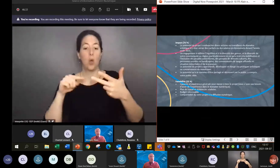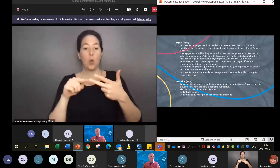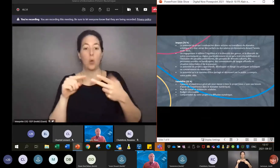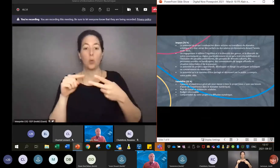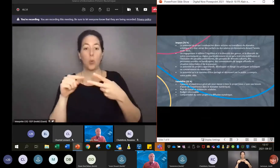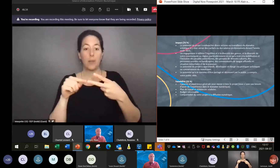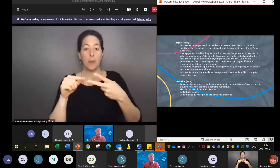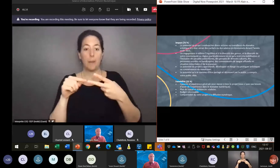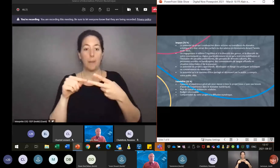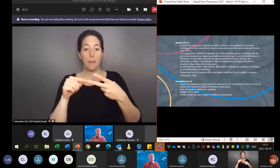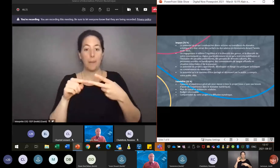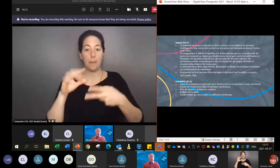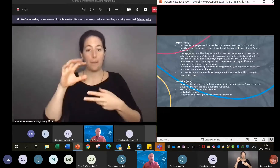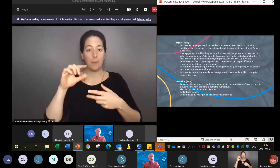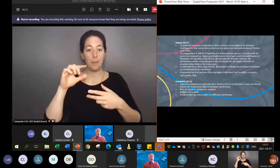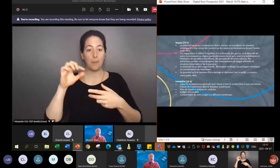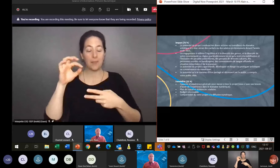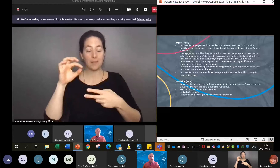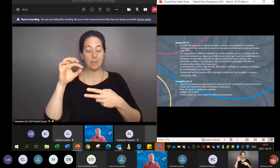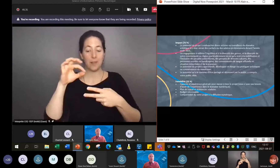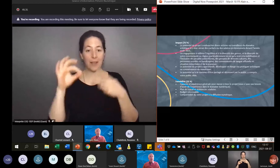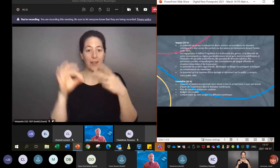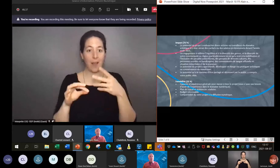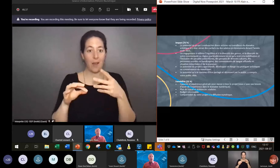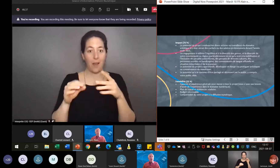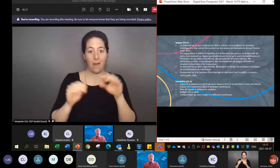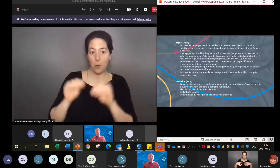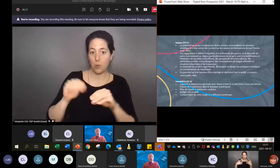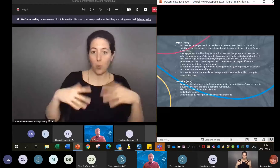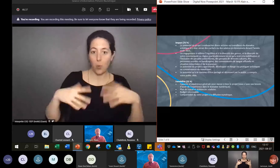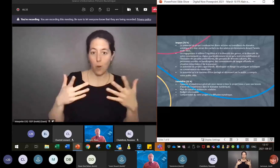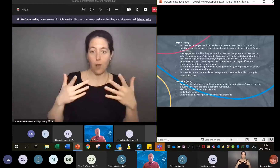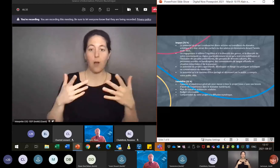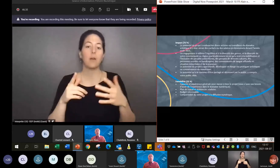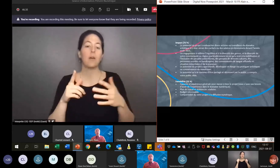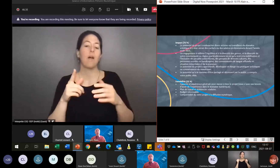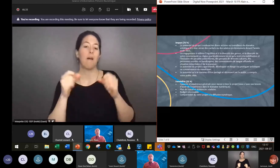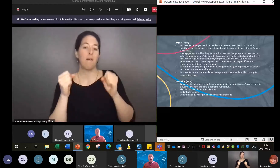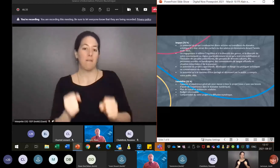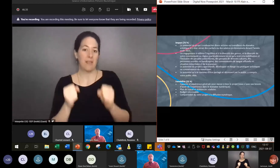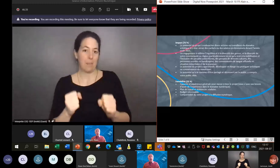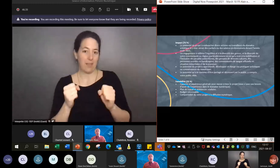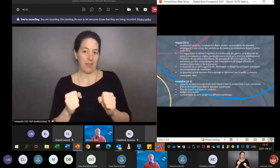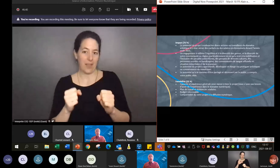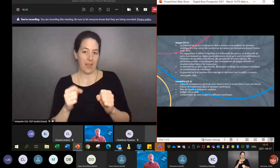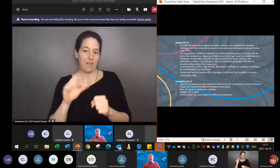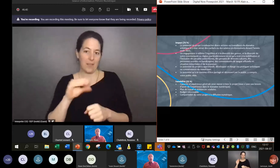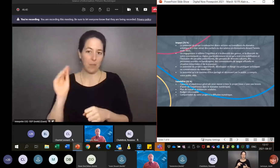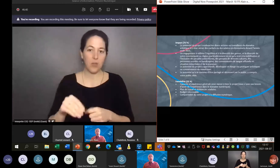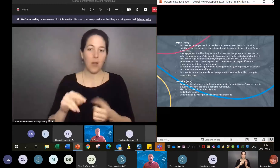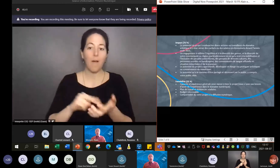faisabilité. Donc c’est la capacité et l’expérience générale pour mener à bien le projet.